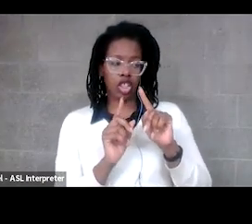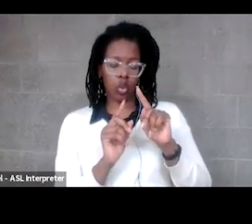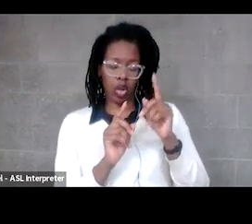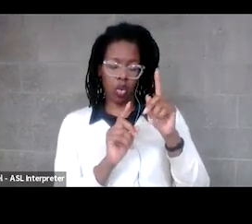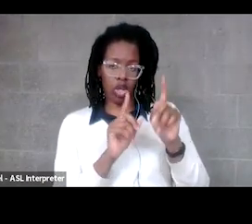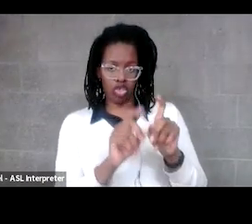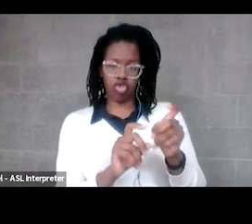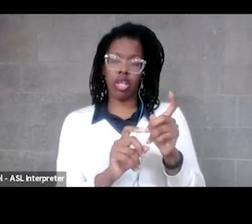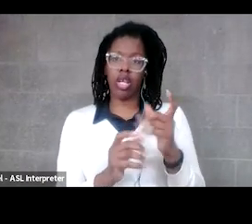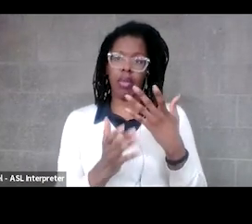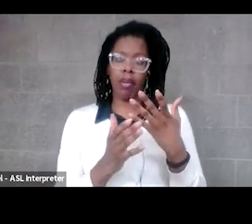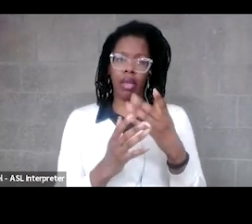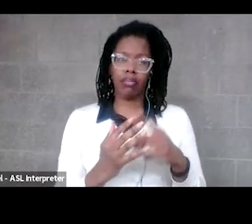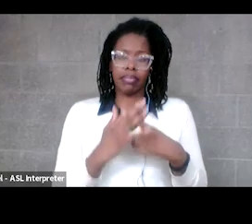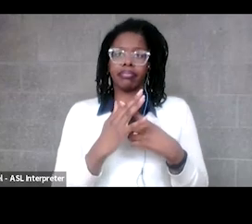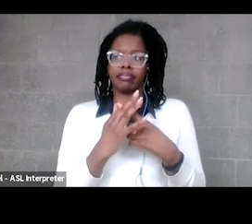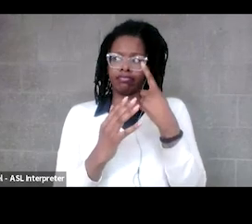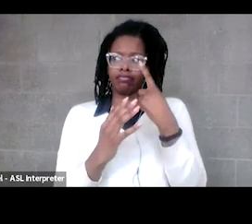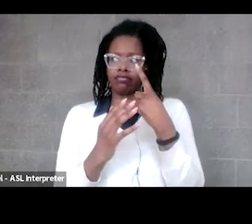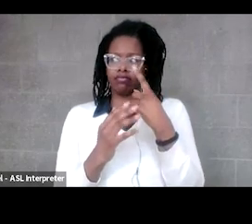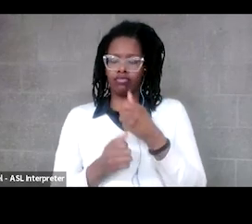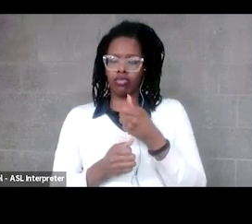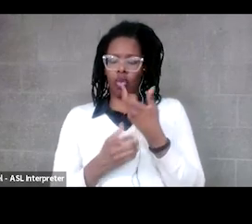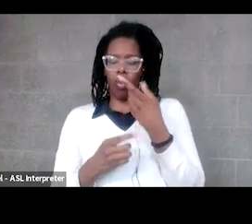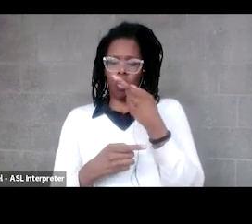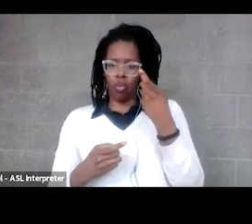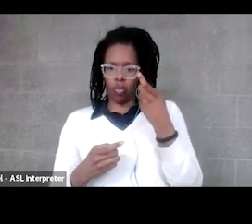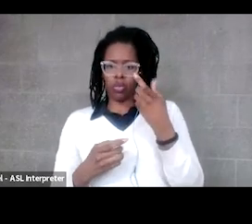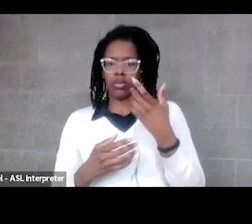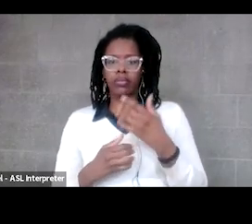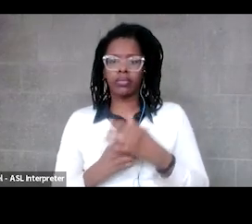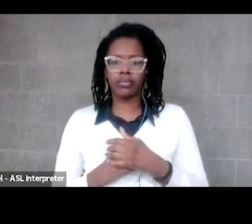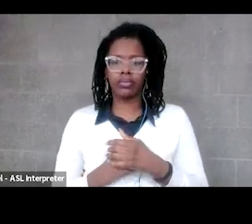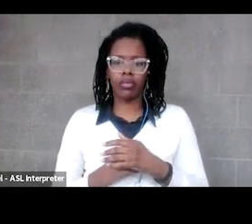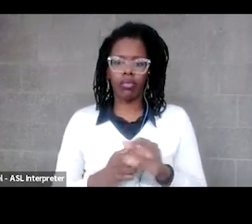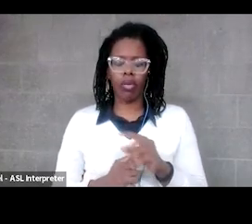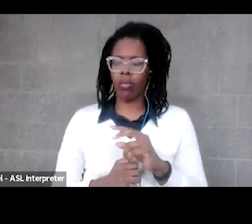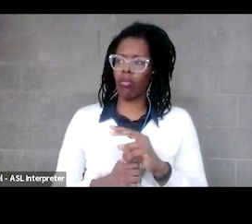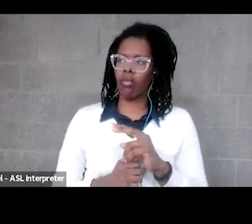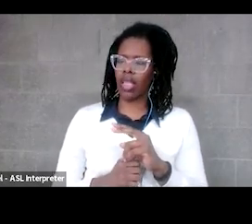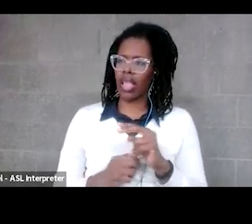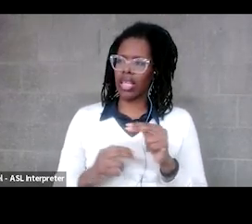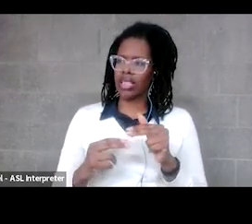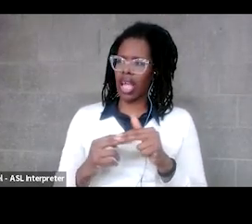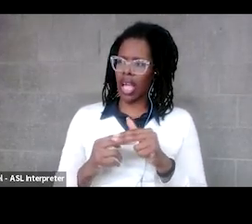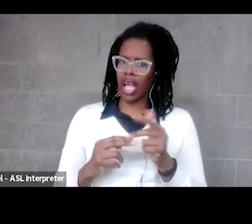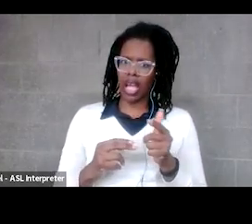que pueden parecer desencadenantes para ellos... Veo que las diapositivas siguen rebotando de un lado a otro.